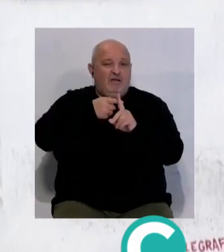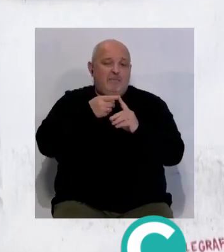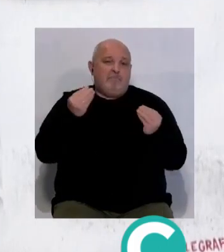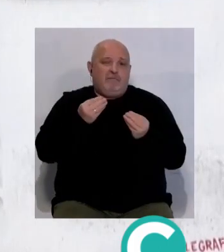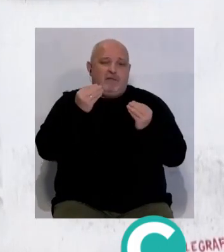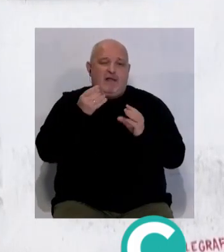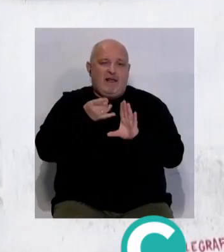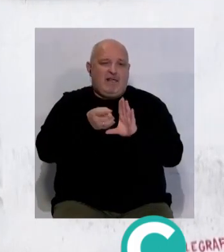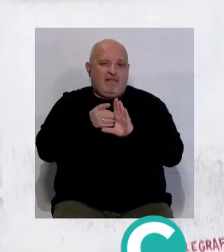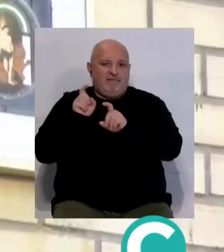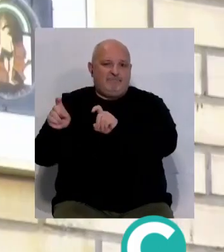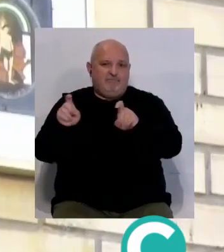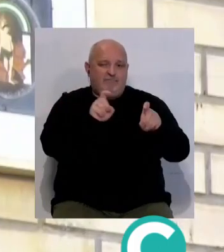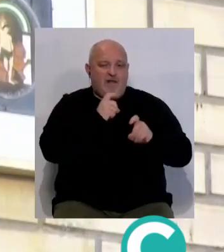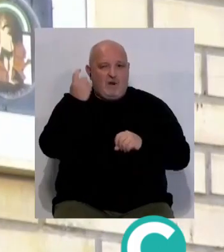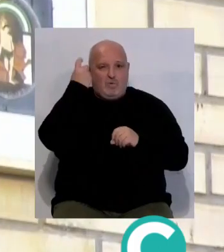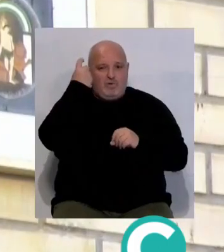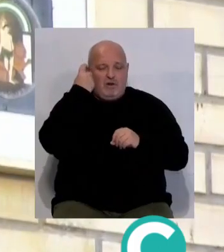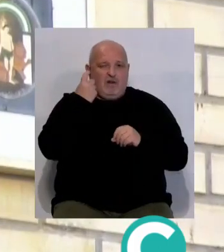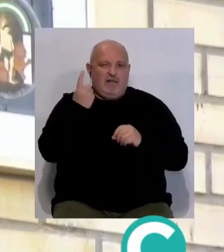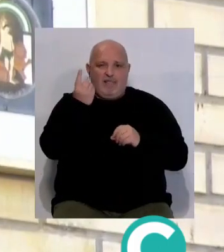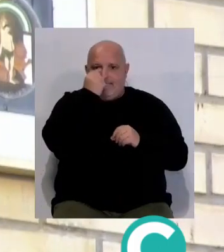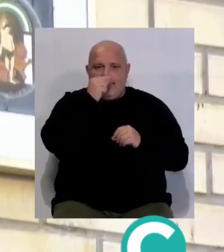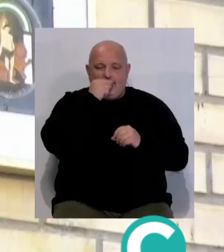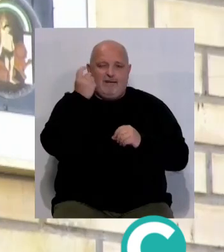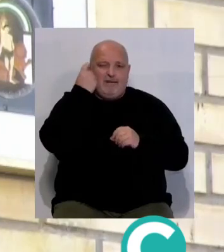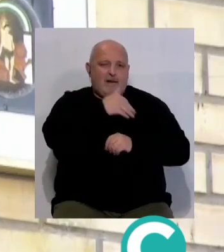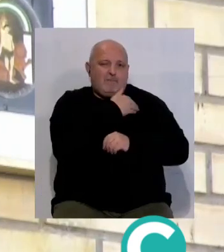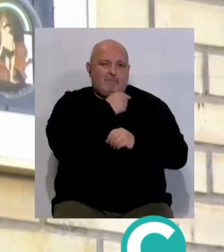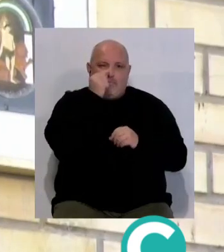de la calidad de la educación al alumnado ante la escasez de estudiantes matriculados